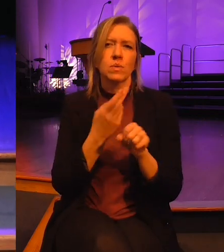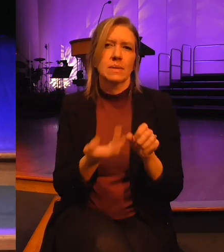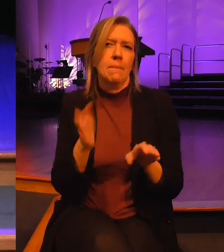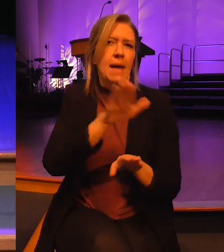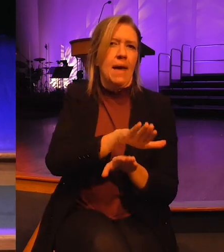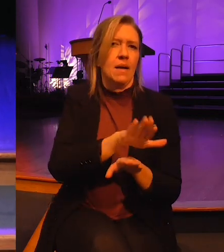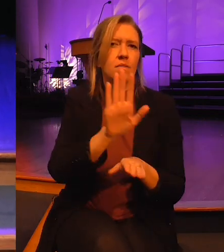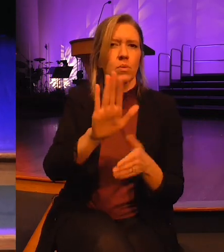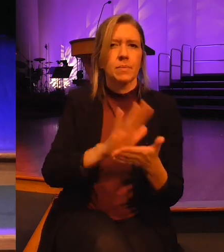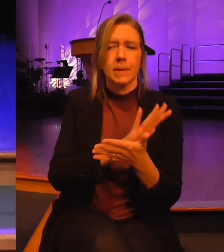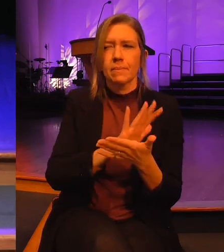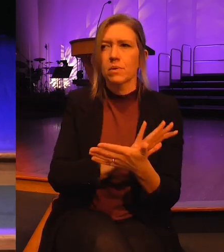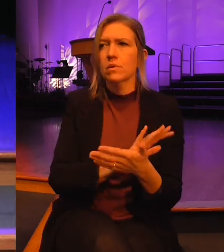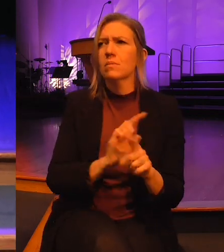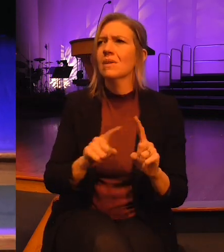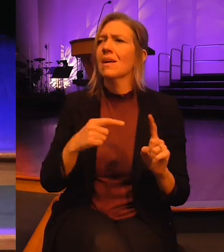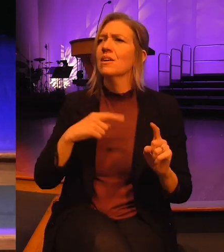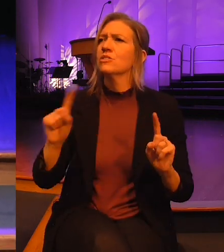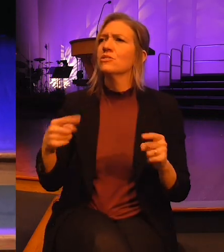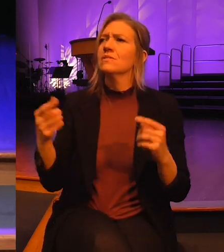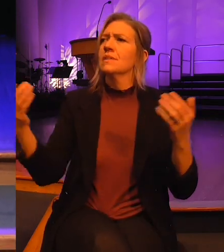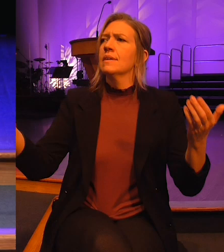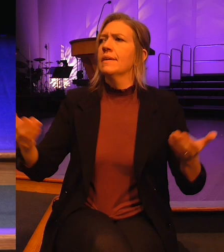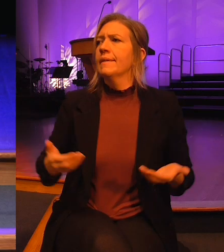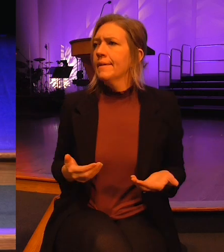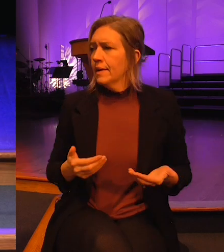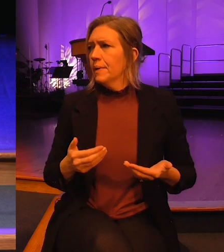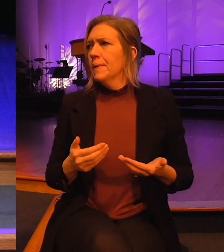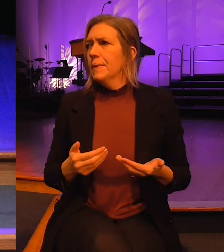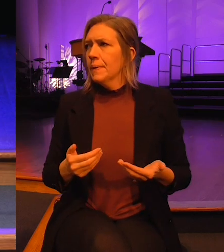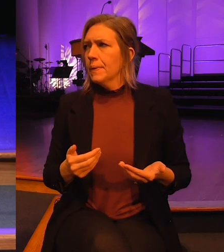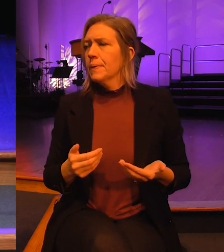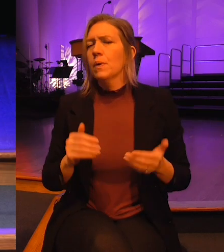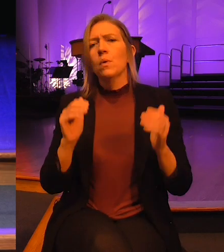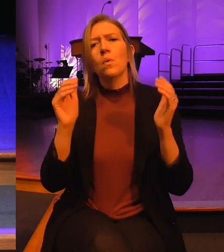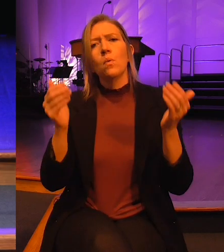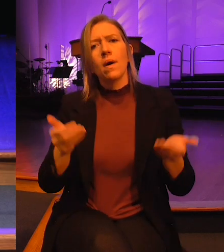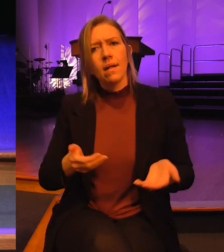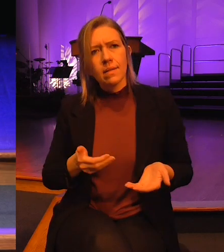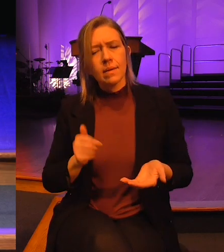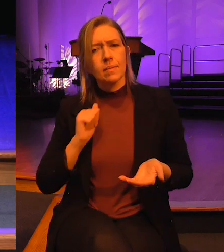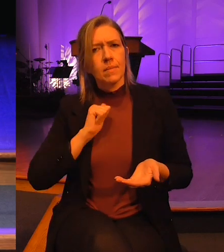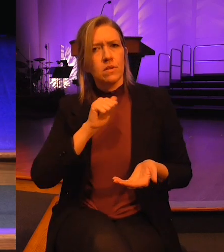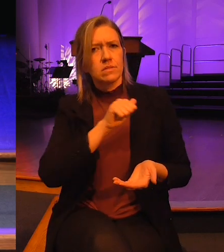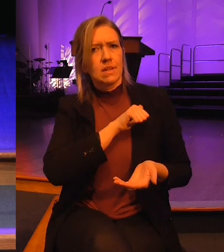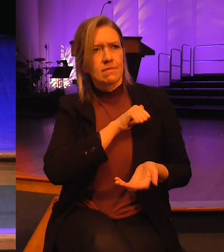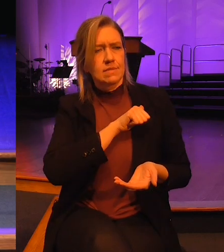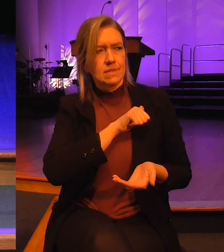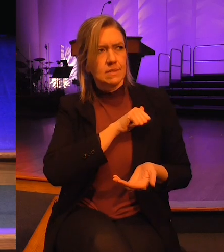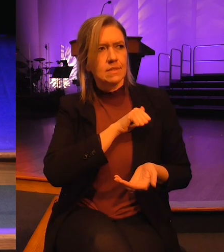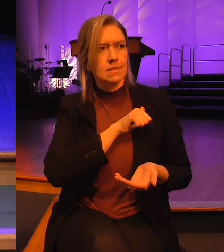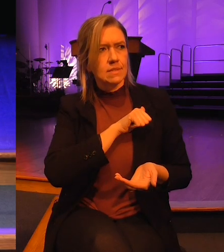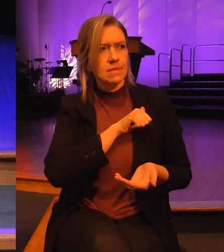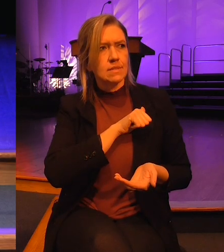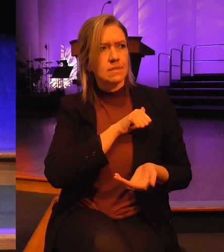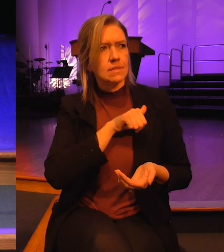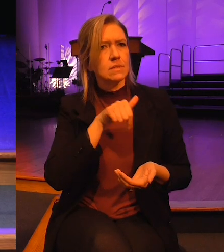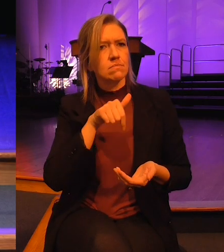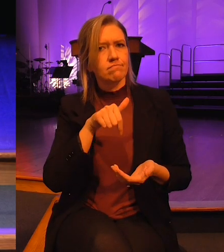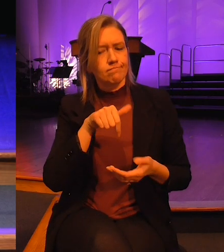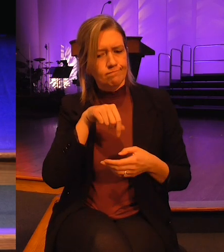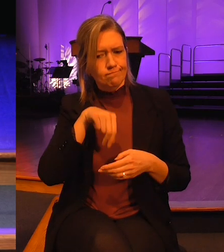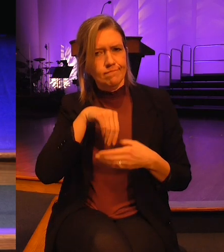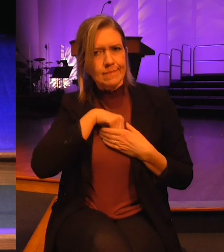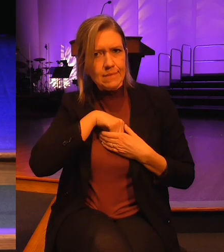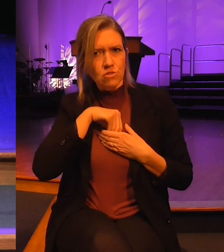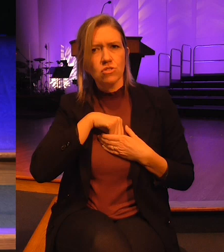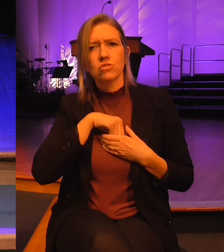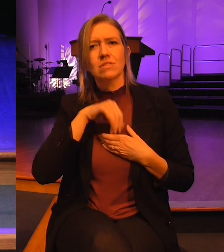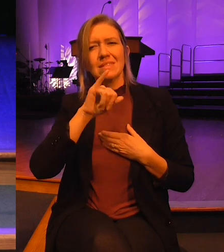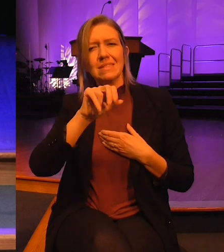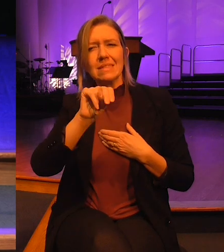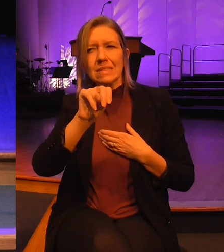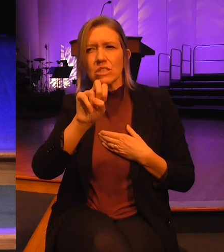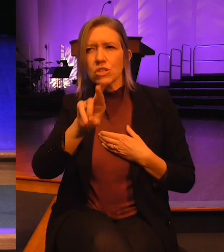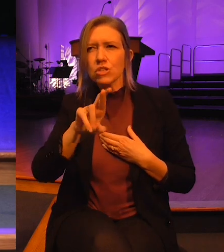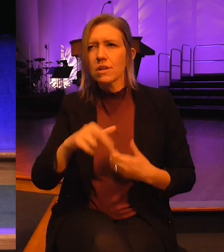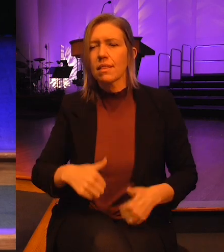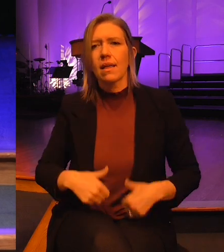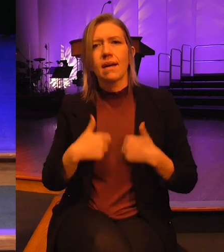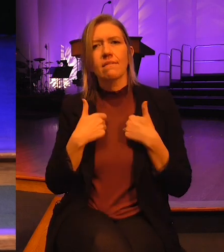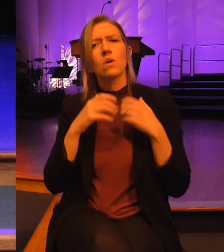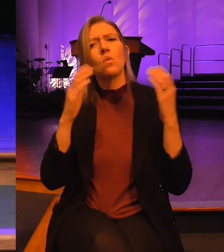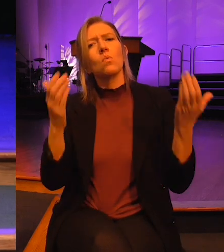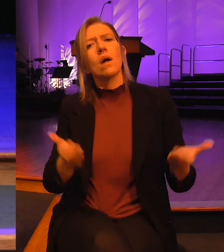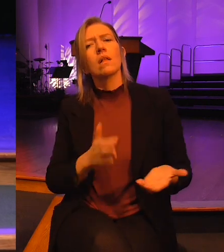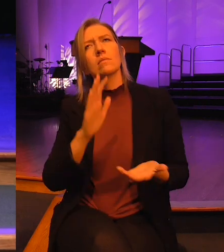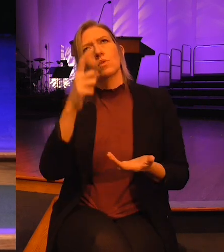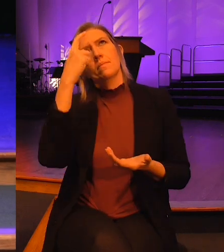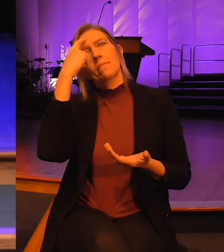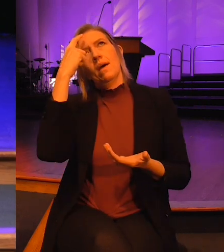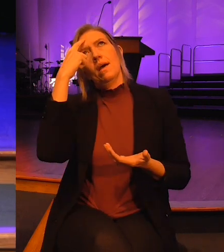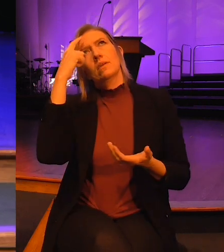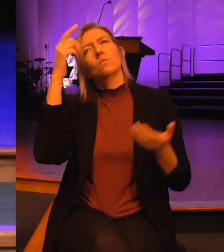nos invito a darnos la bienvenida a nuestra vida interior. Da la bienvenida a tu mente consciente a tu